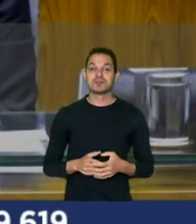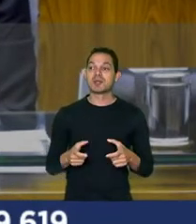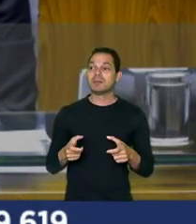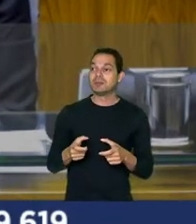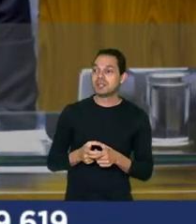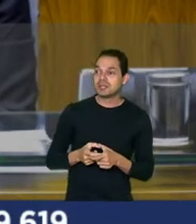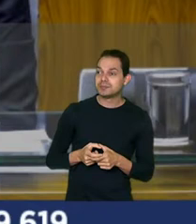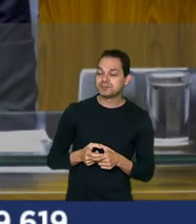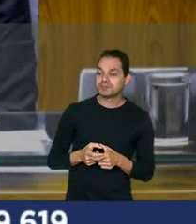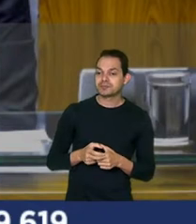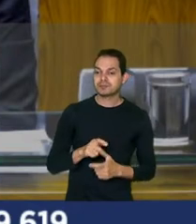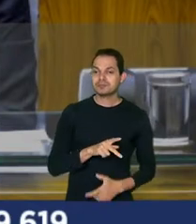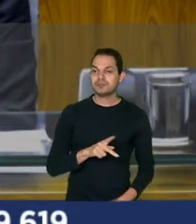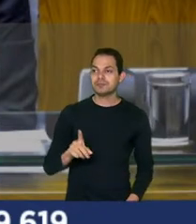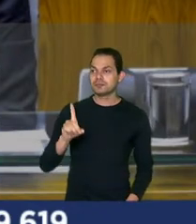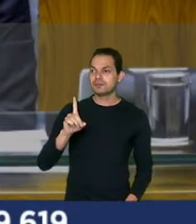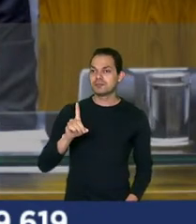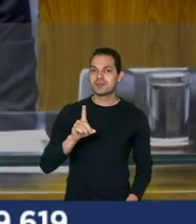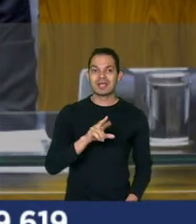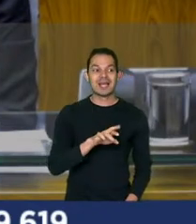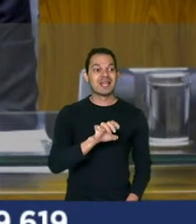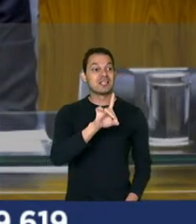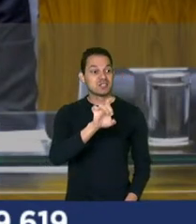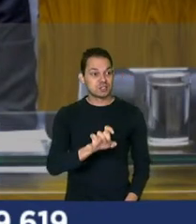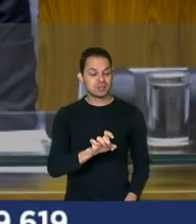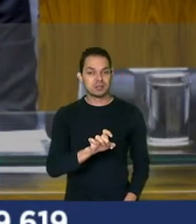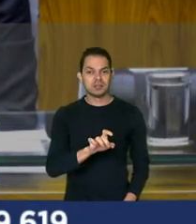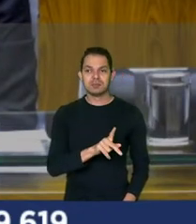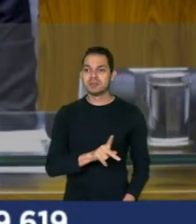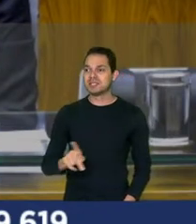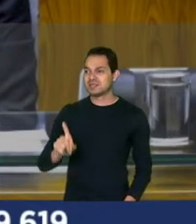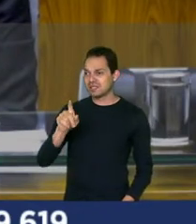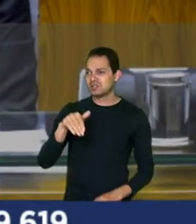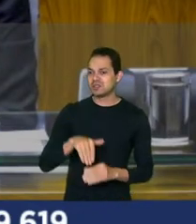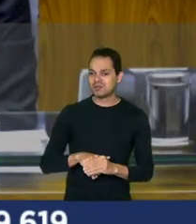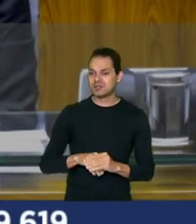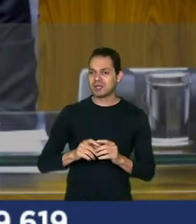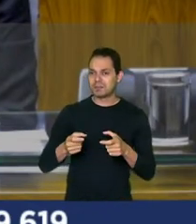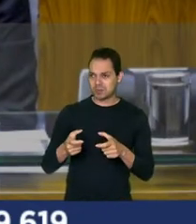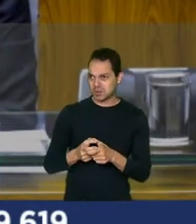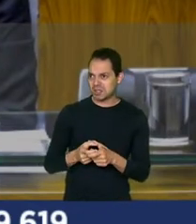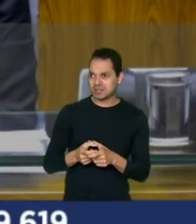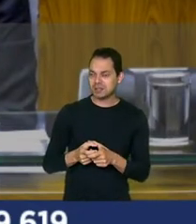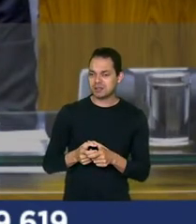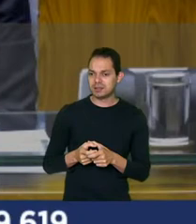CÚPULA FEDERATIVA. [RISOS] [PRESIDENTE]: MINORIA? REDE? [DEPUTADA]: PRESIDENTE, VOU ENCAMINHAR